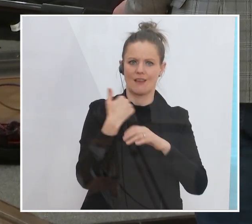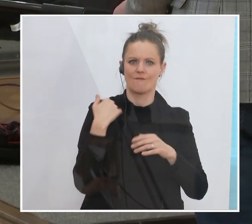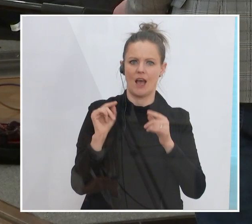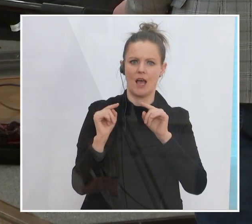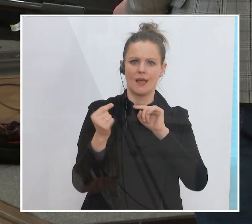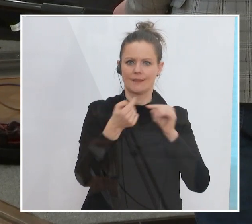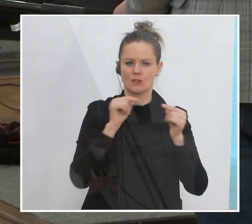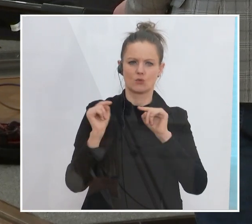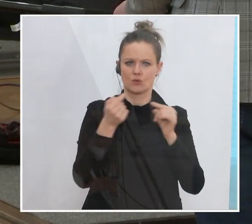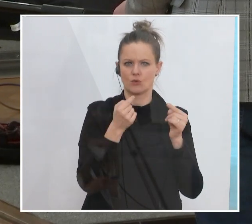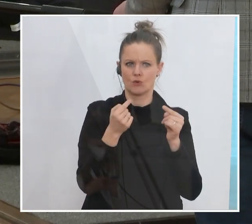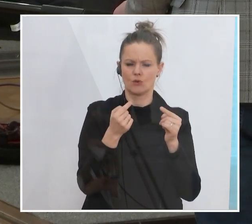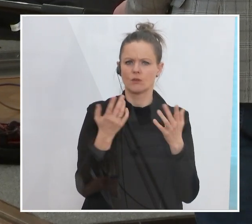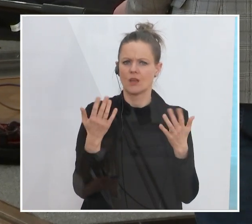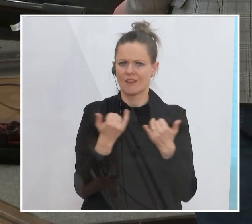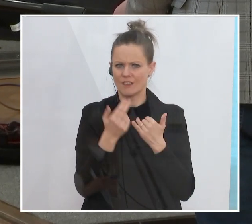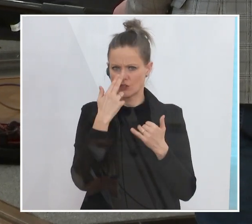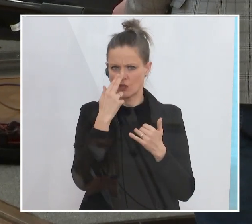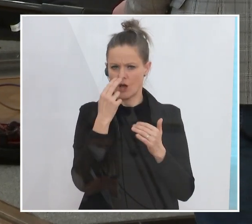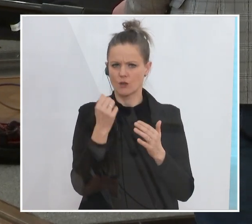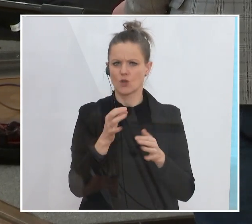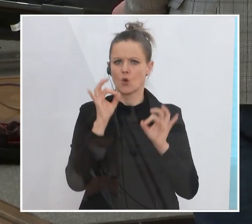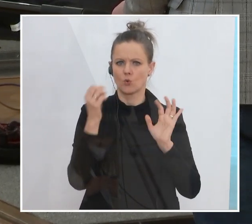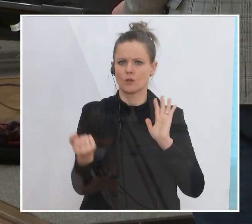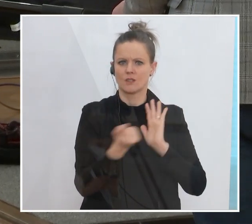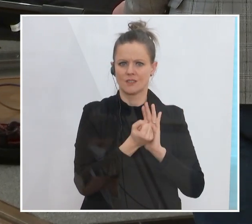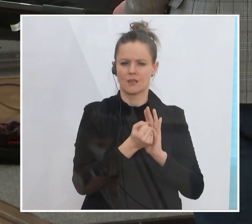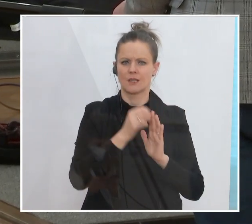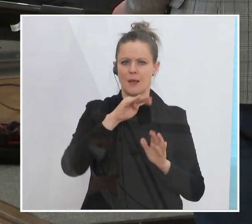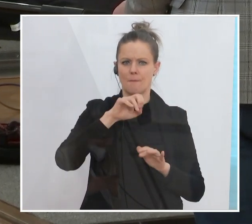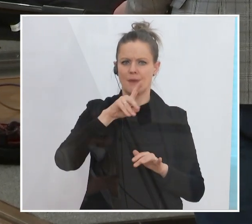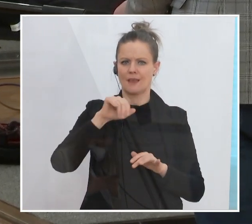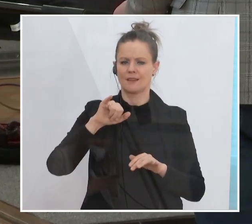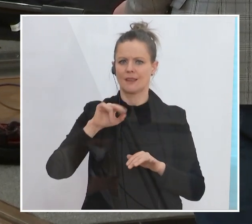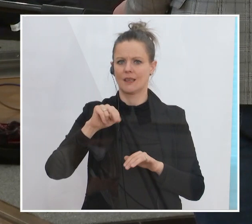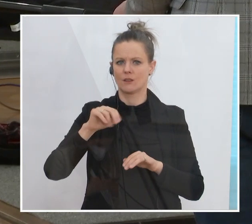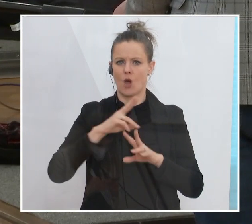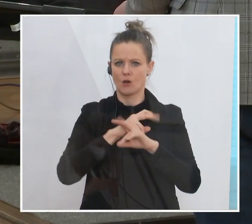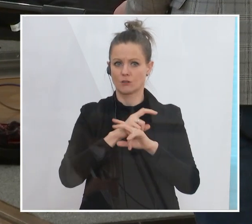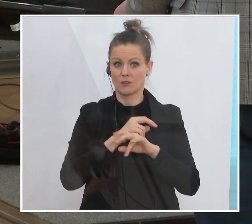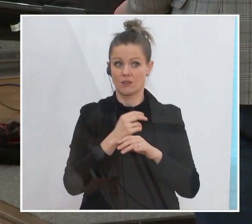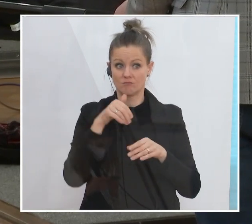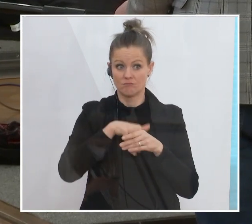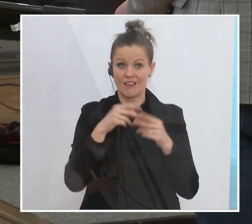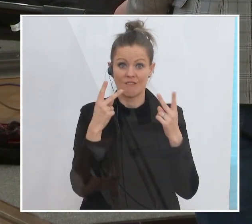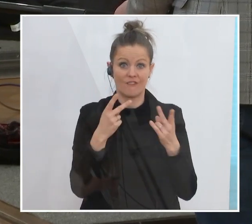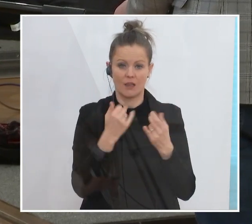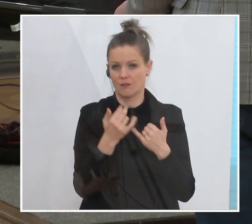wie viel wert das Gütesiegel „Made in Austria“ ist. Dieses Gütesiegel,